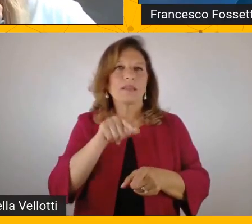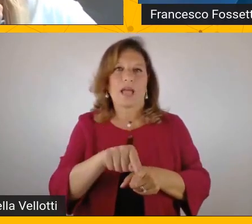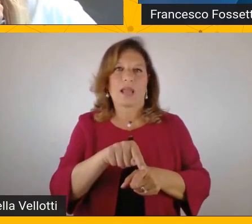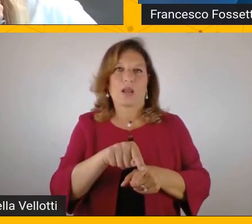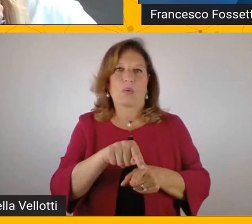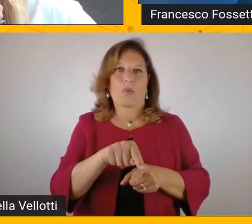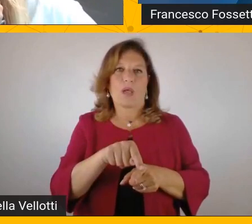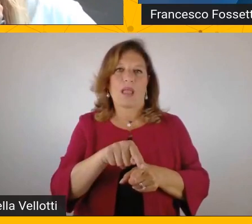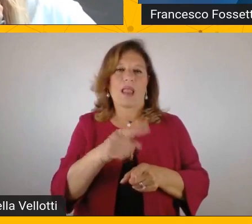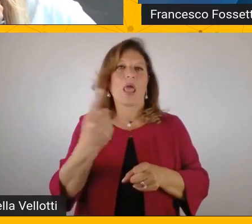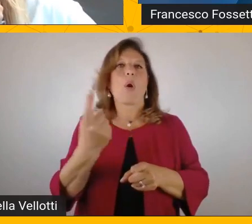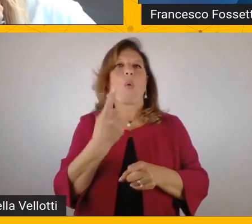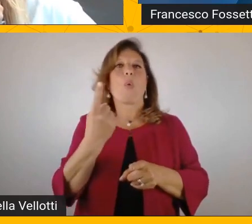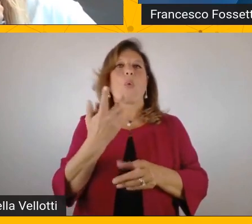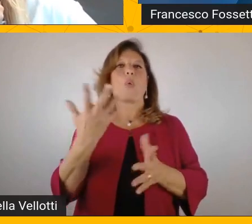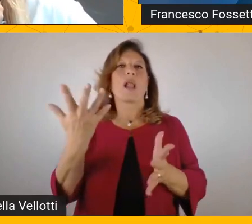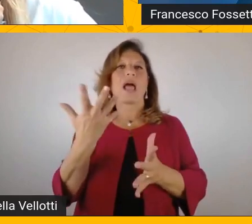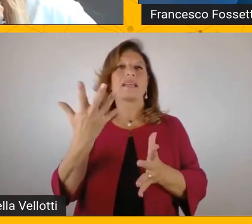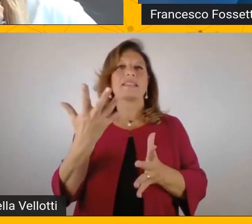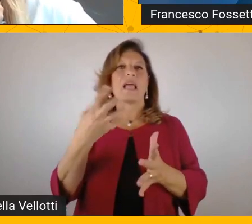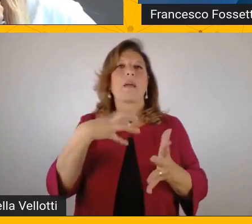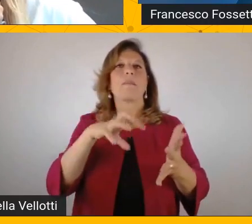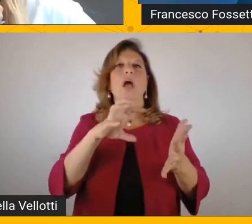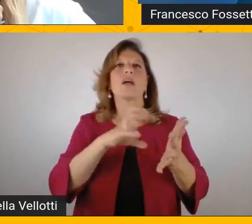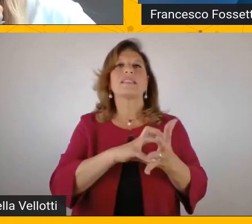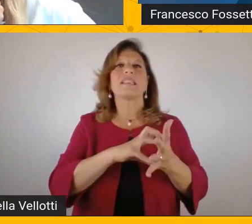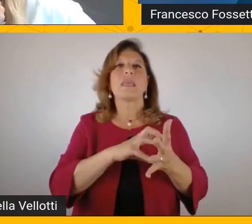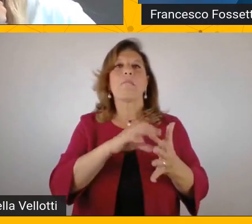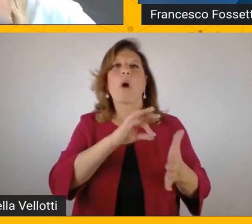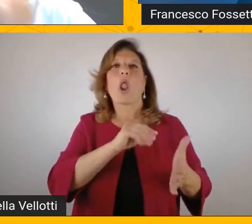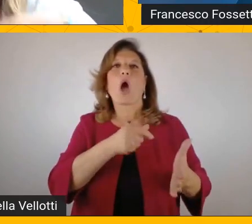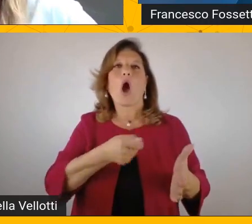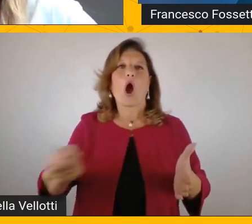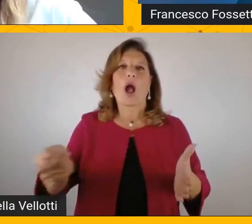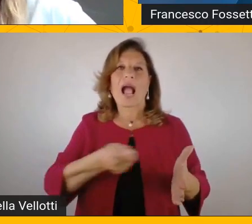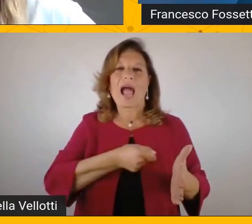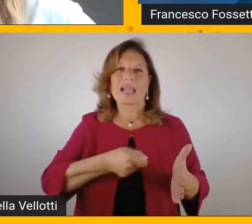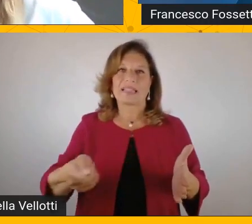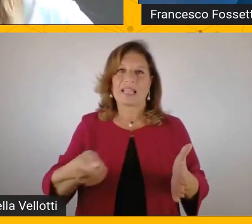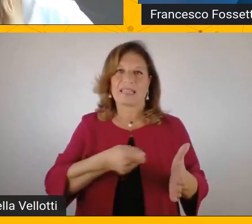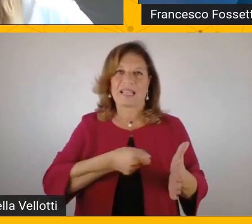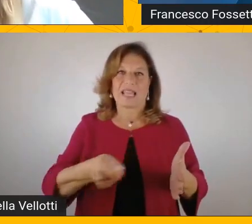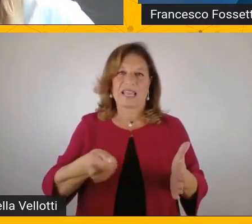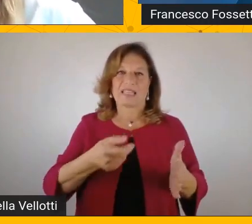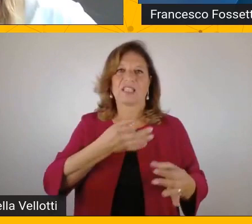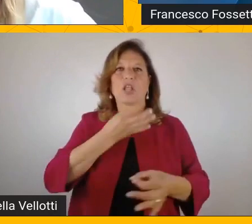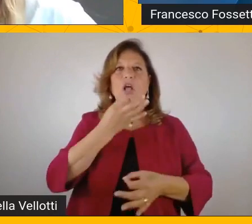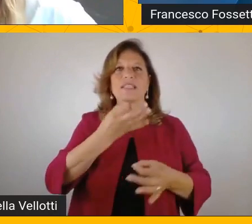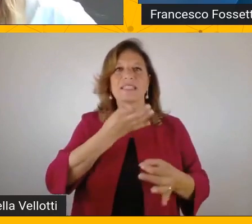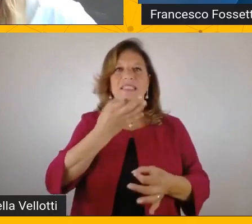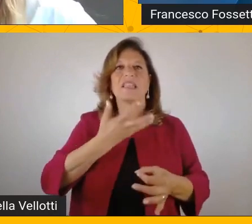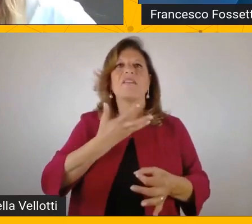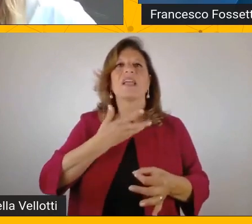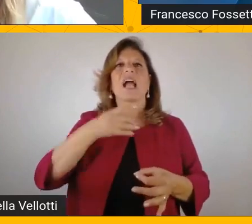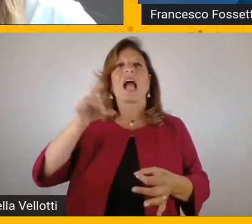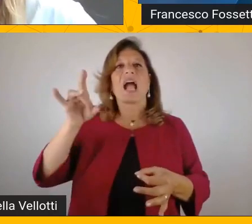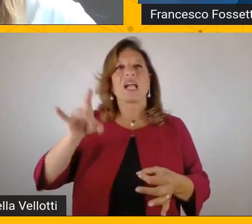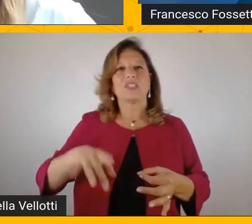dovete dare un'occhiata. Per esempio ce n'è una che con il simbolo di una carta di credito quella dichiara che ci sono